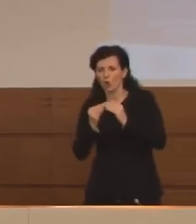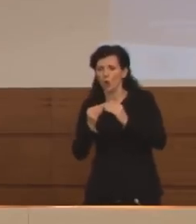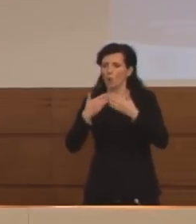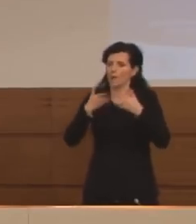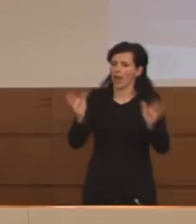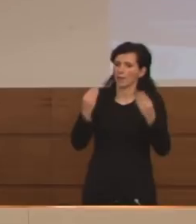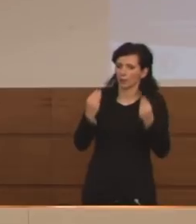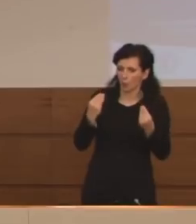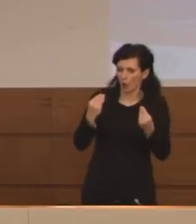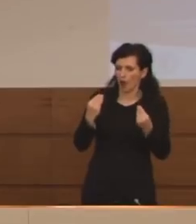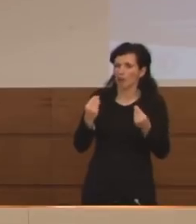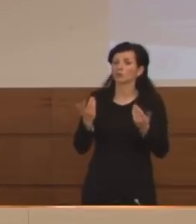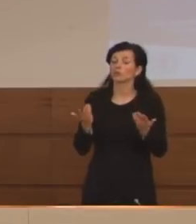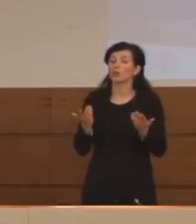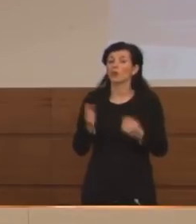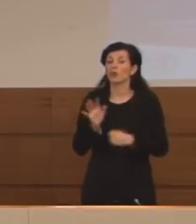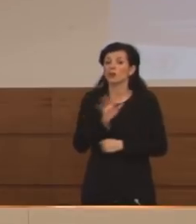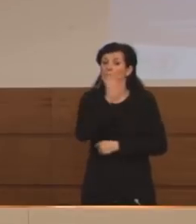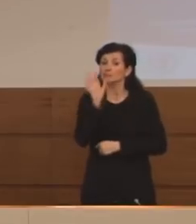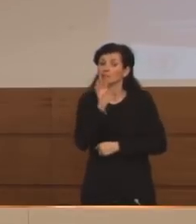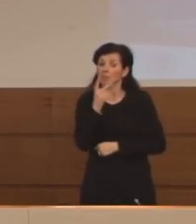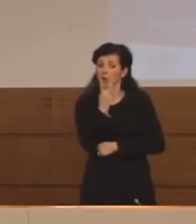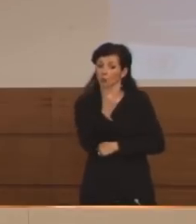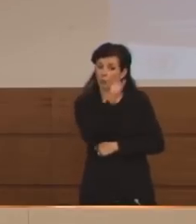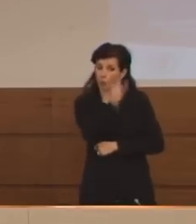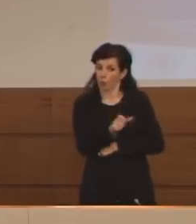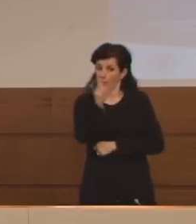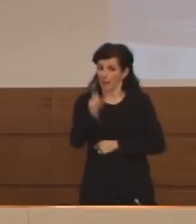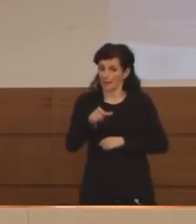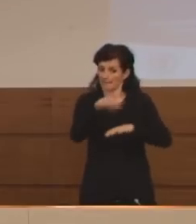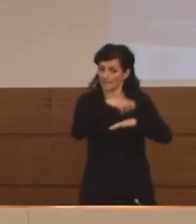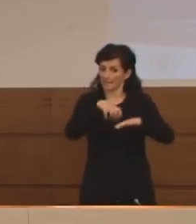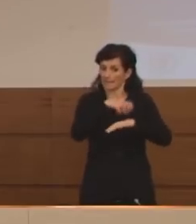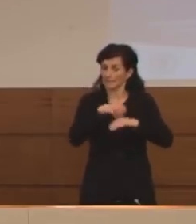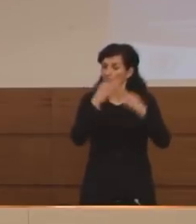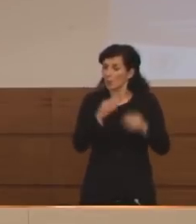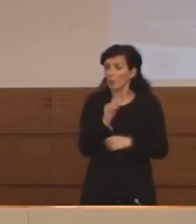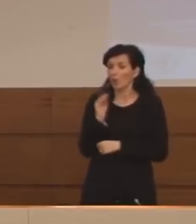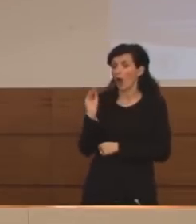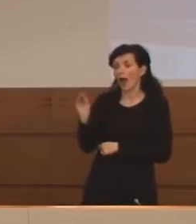Ci risuilta, almeno due Ministri vi hanno chiesto di poter dare un'occhiata